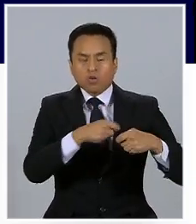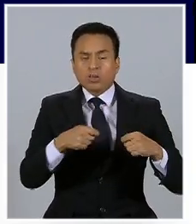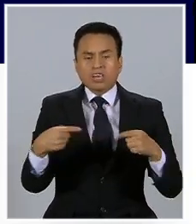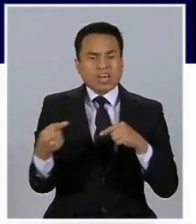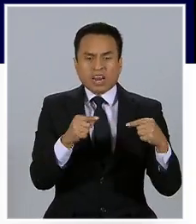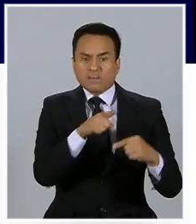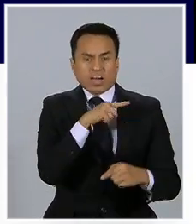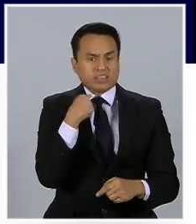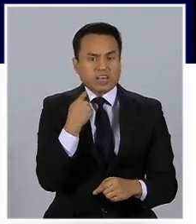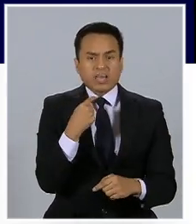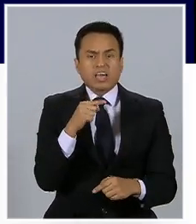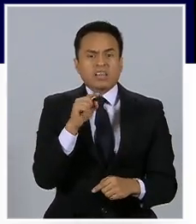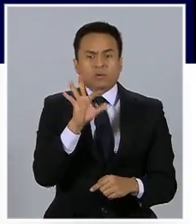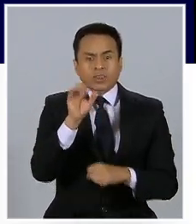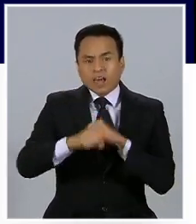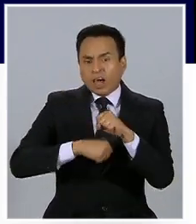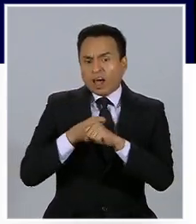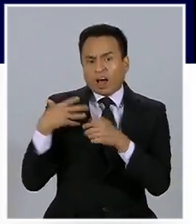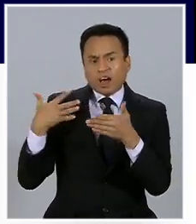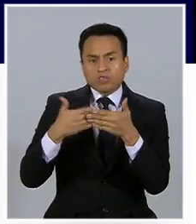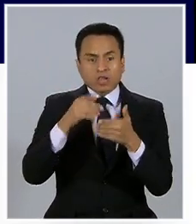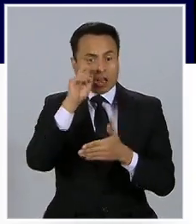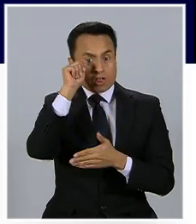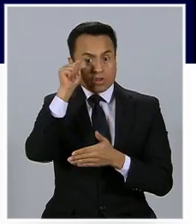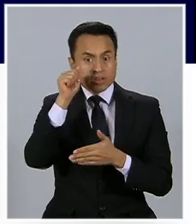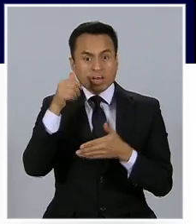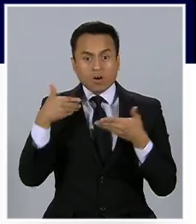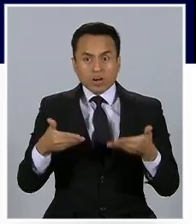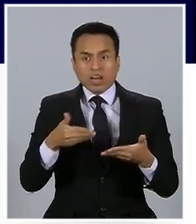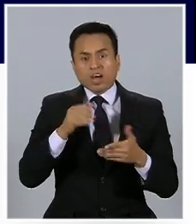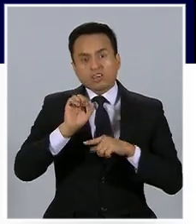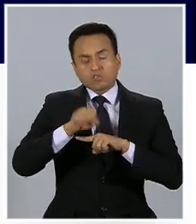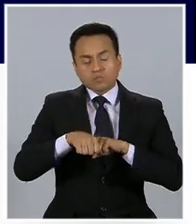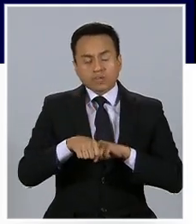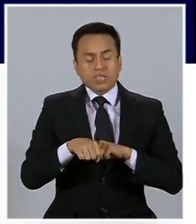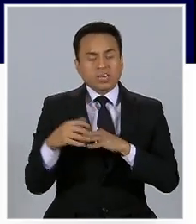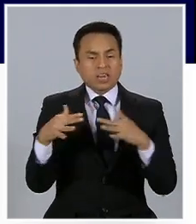a cumplir 50 años que los creadores incluso hoy día y asumen que una guerra fracasada yo